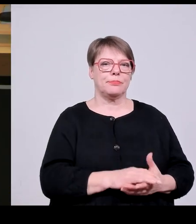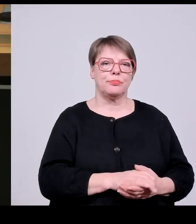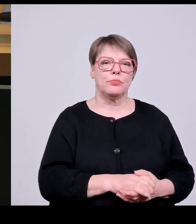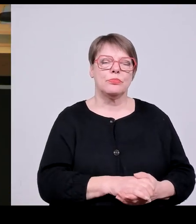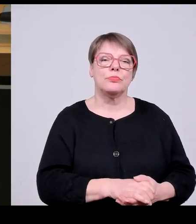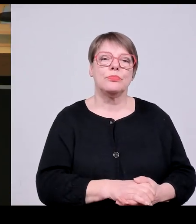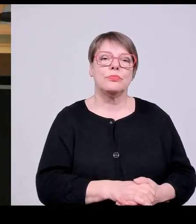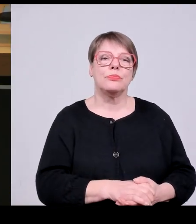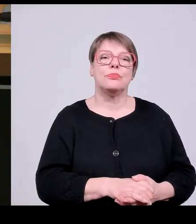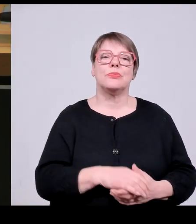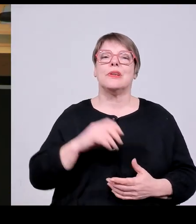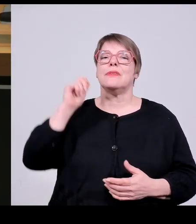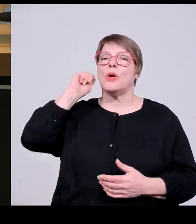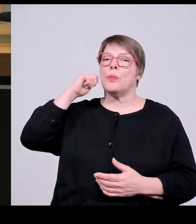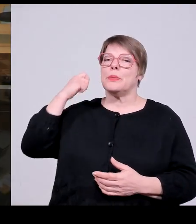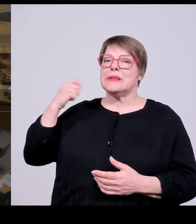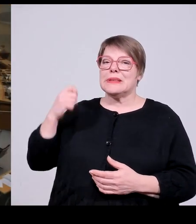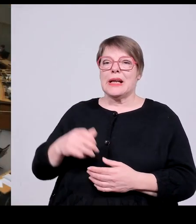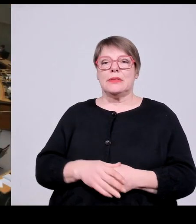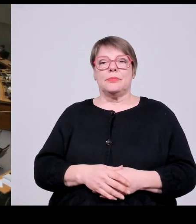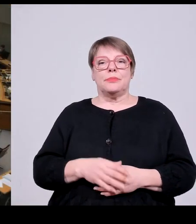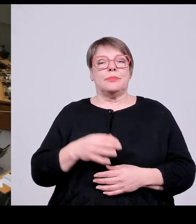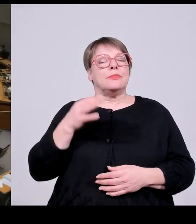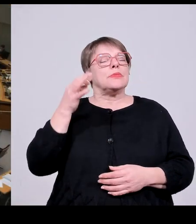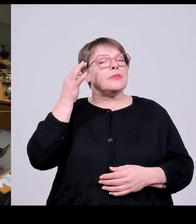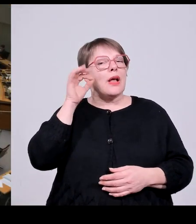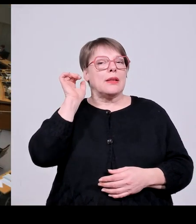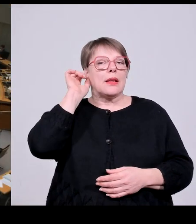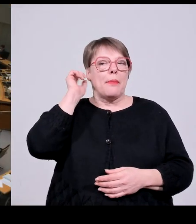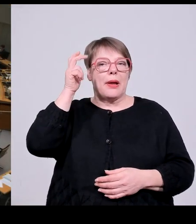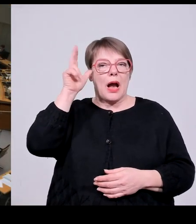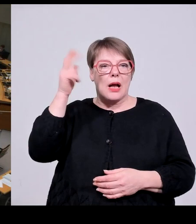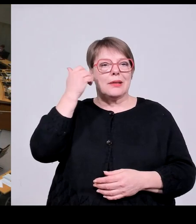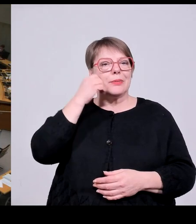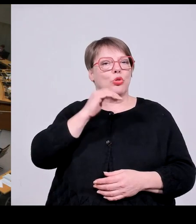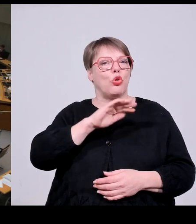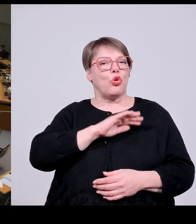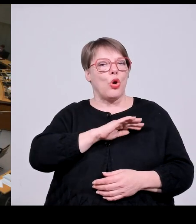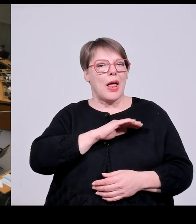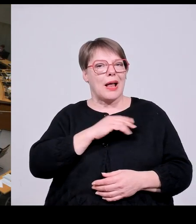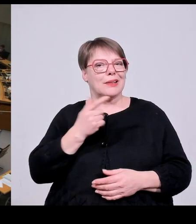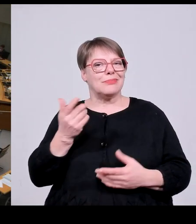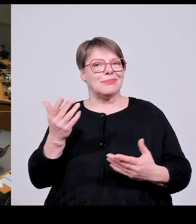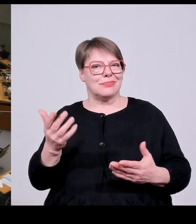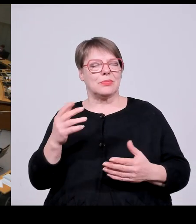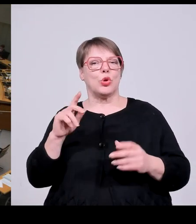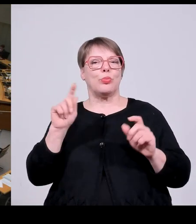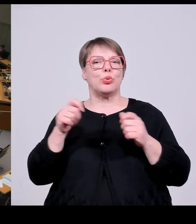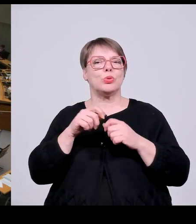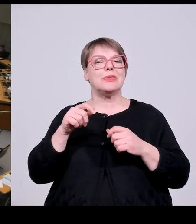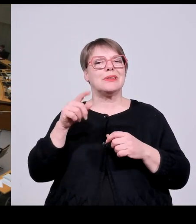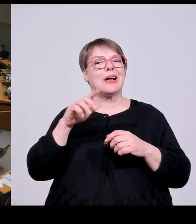Aber das ist so schwer. Das funktioniert nicht. Wenn ich mich erinnere an die Beratung der Arbeitsgemeinschaft Wahlen letzte Woche im Ältestenrat,